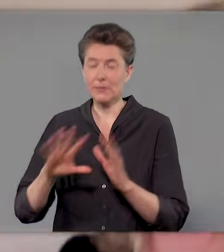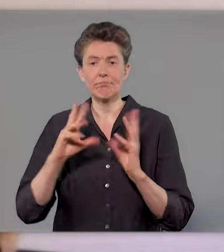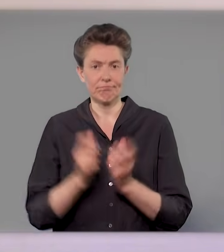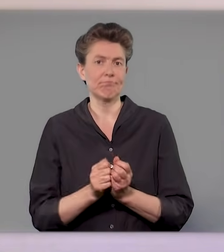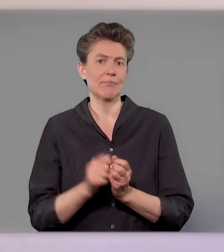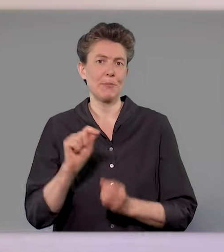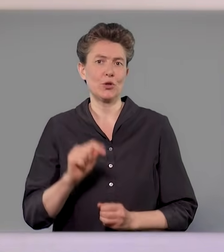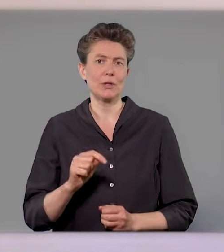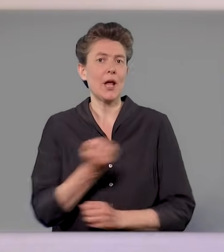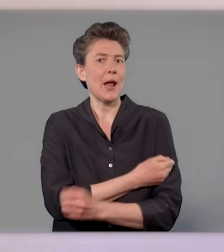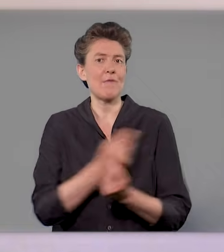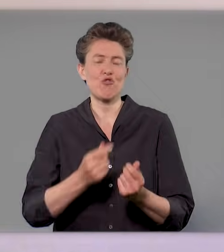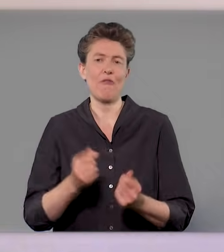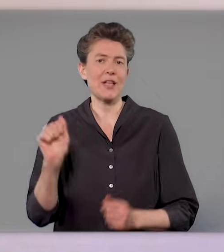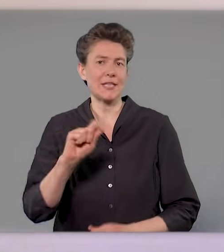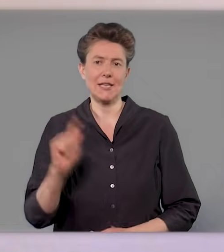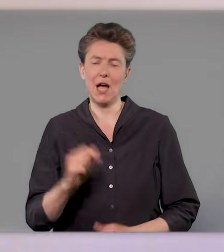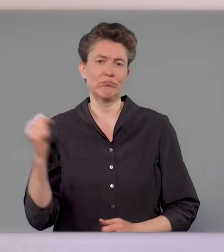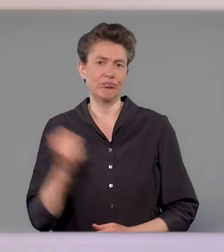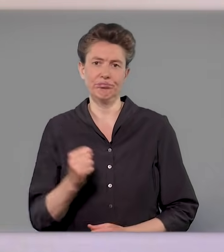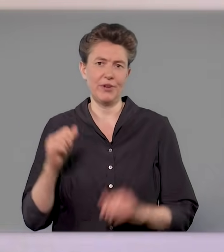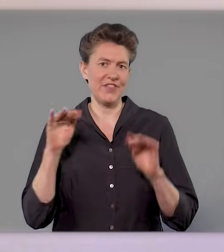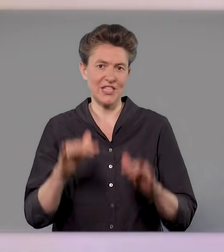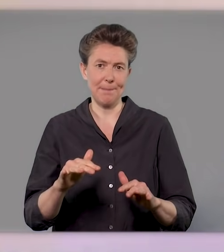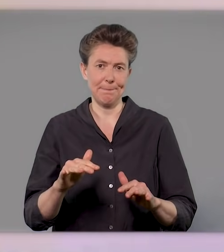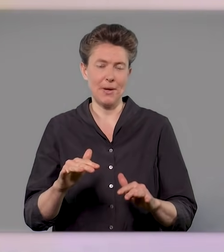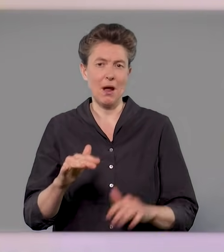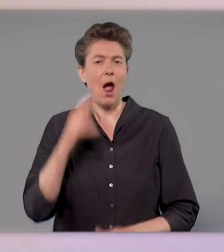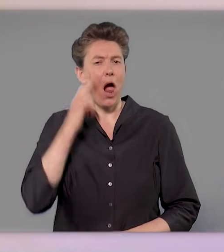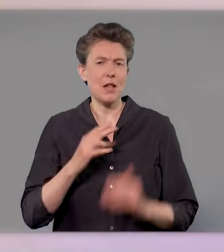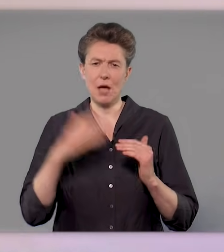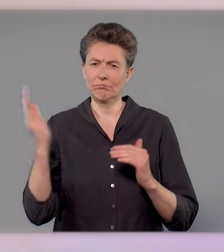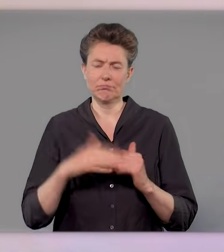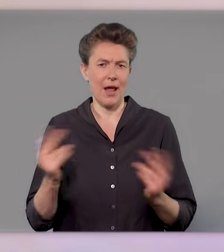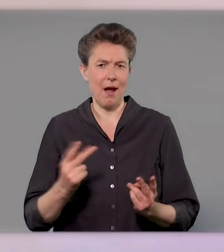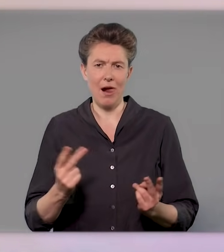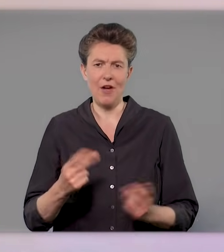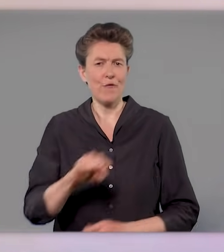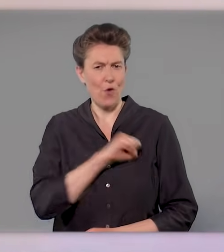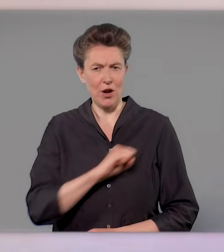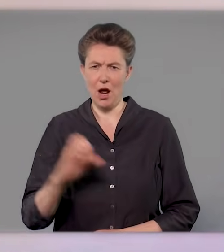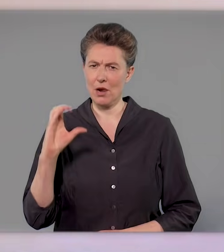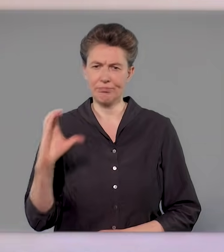Insgesamt ist der Impfstoff also wirksam und hat ein günstiges Nutzen-Risiko-Verhältnis in allen Altersklassen.